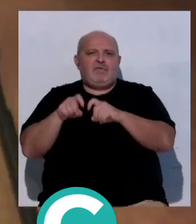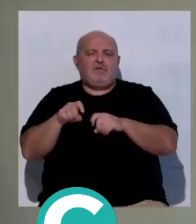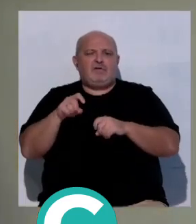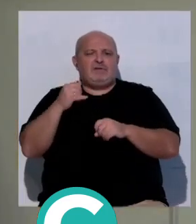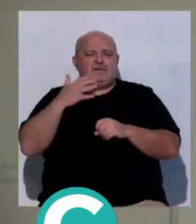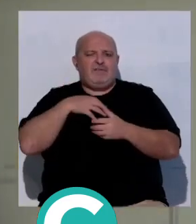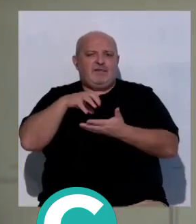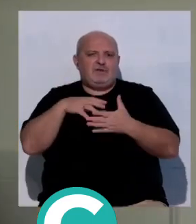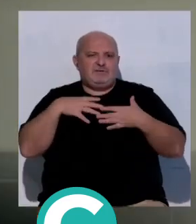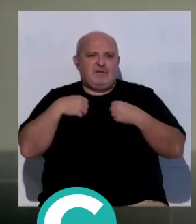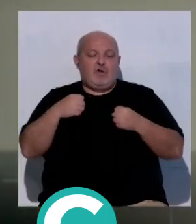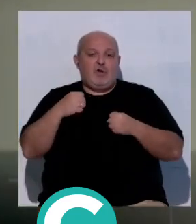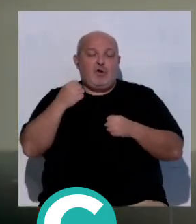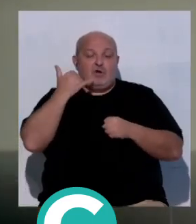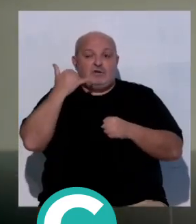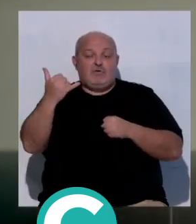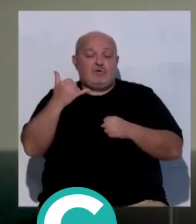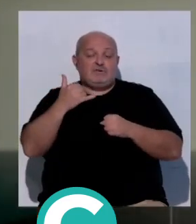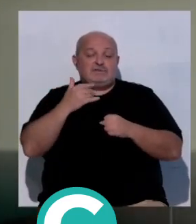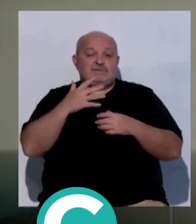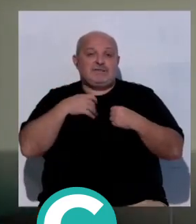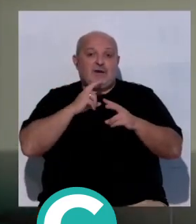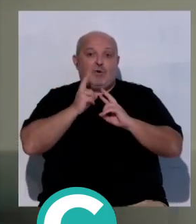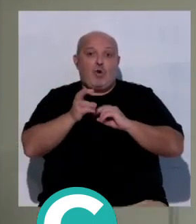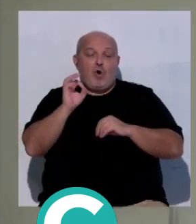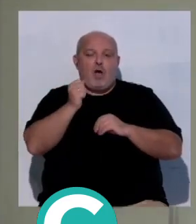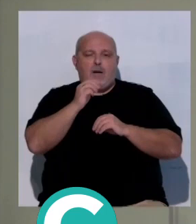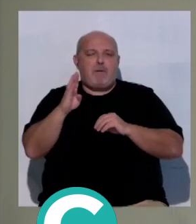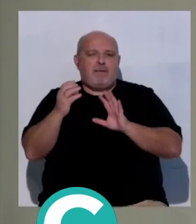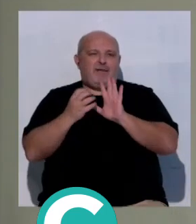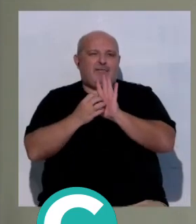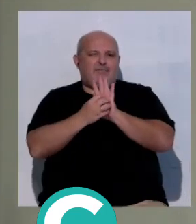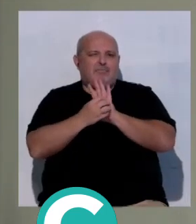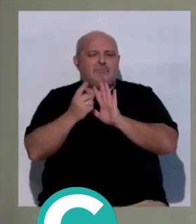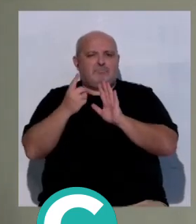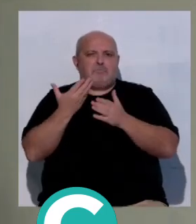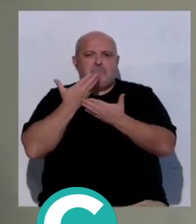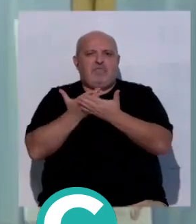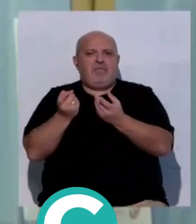centro de salud en el teléfono de salud responde o en la aplicación móvil ahora mismo la posibilidad